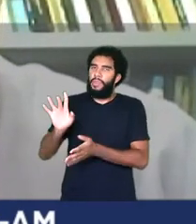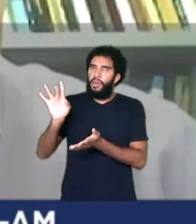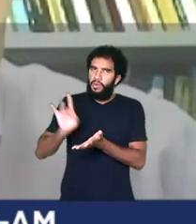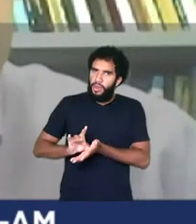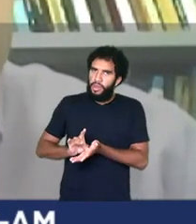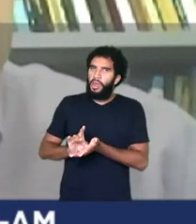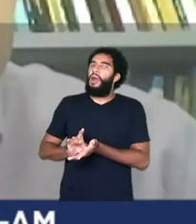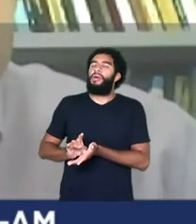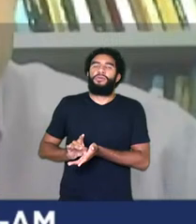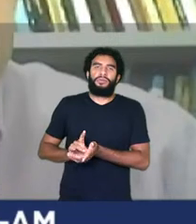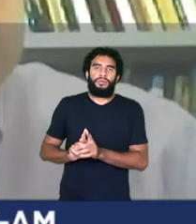E HAVERÁFISCALIZAÇÃO E NA VERDADE ESTÁ SE FORTALECENDO